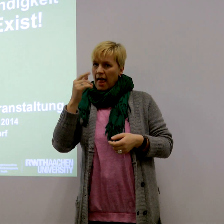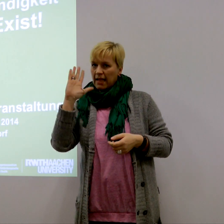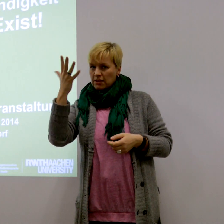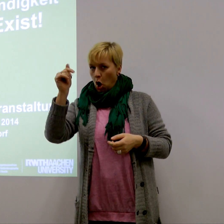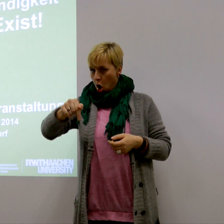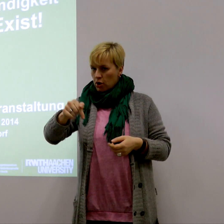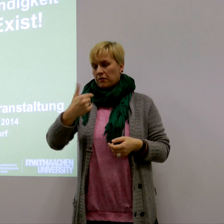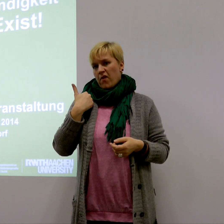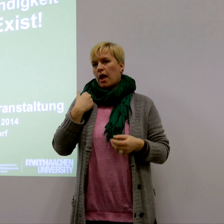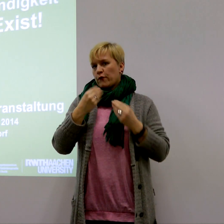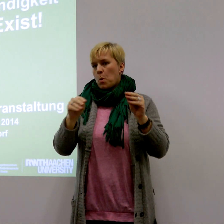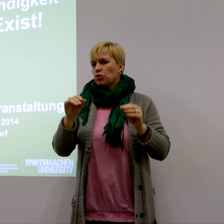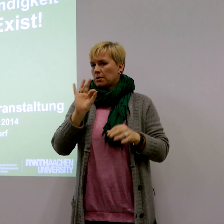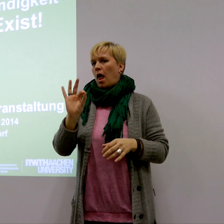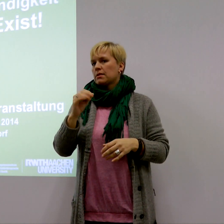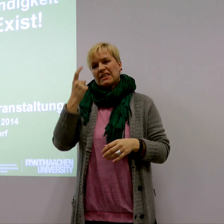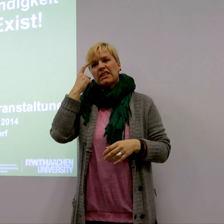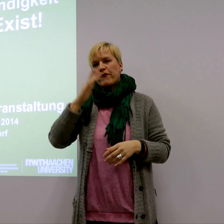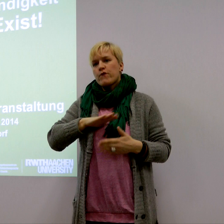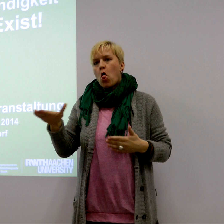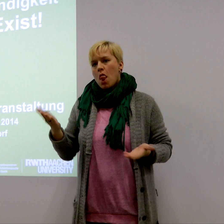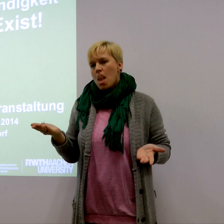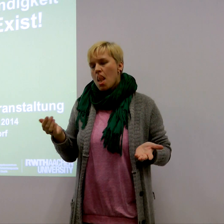Die Informationen heute über das DeafExist Gründertraining waren sehr sinnvoll.